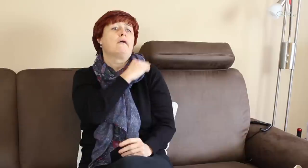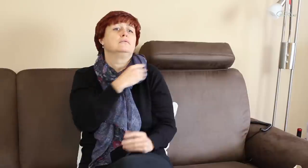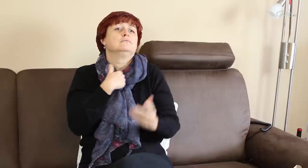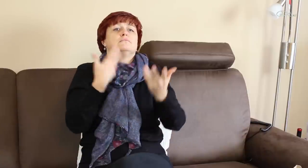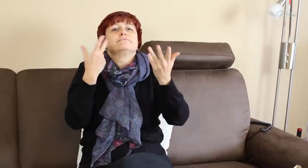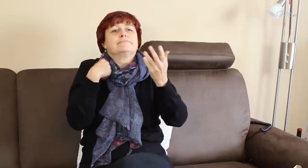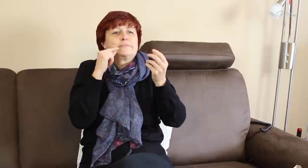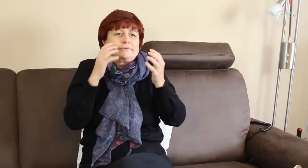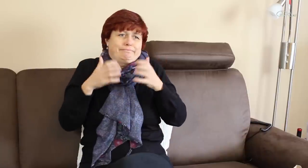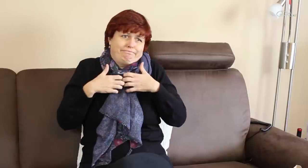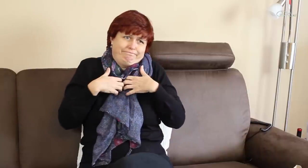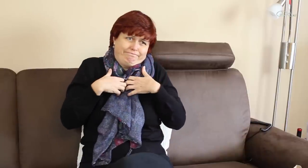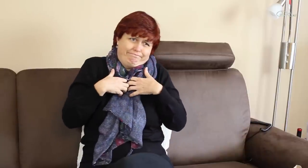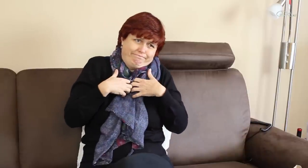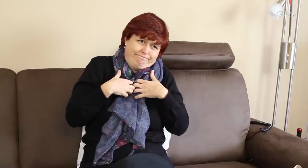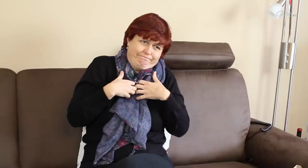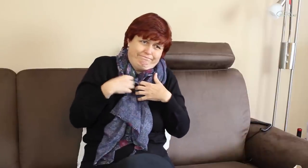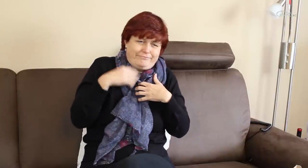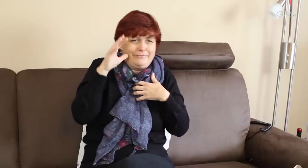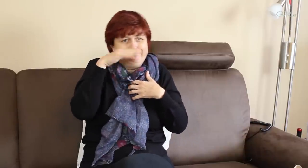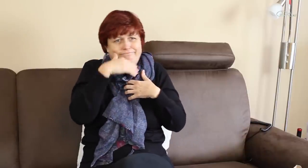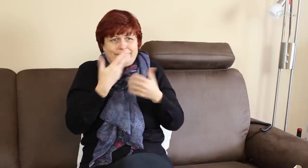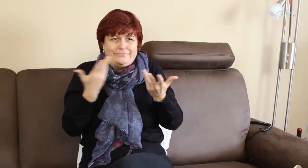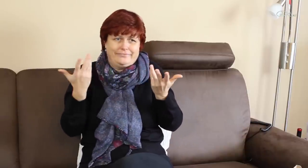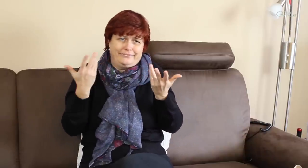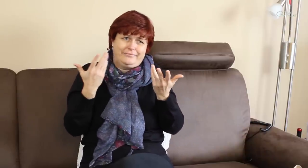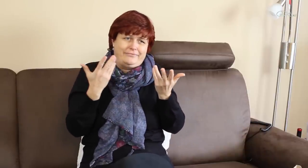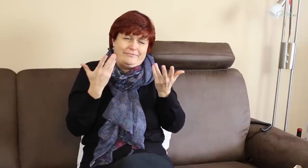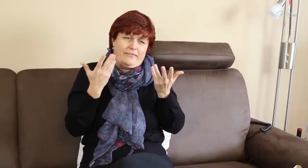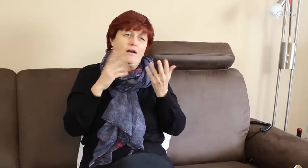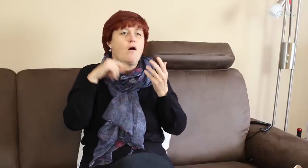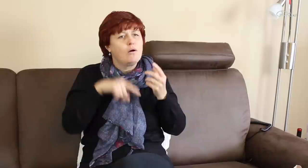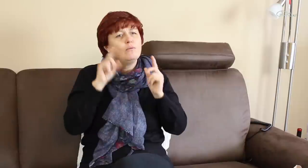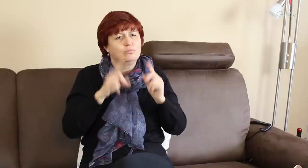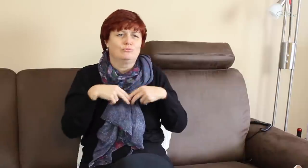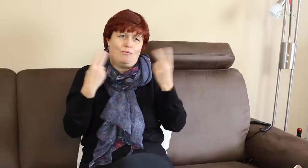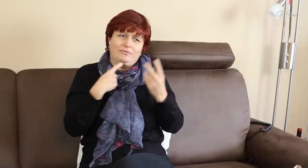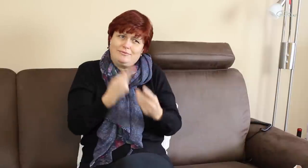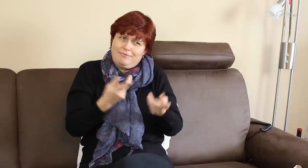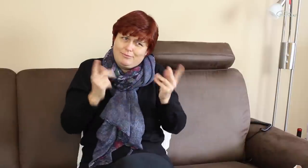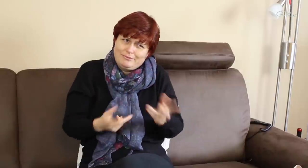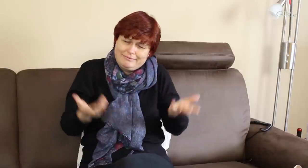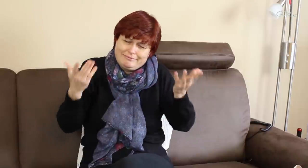Ich hätte das selbst sagen sollen, aber damals war ich zu schüchtern. Ich schämte mich. Heute muss ich es eben offen zugeben.